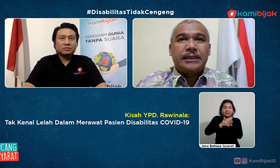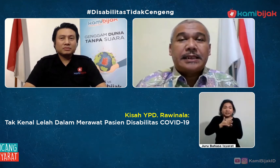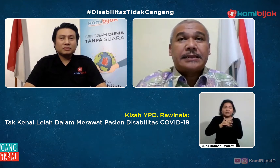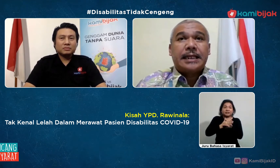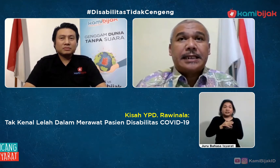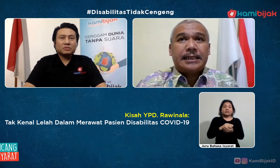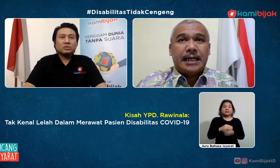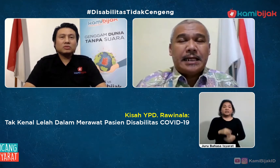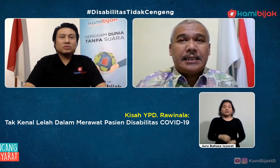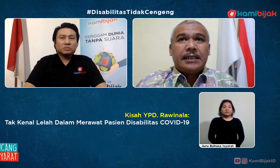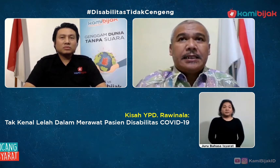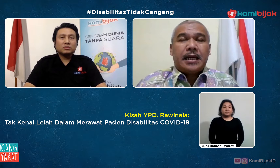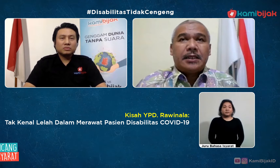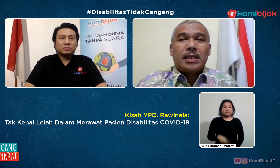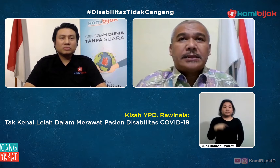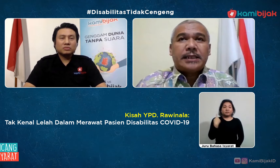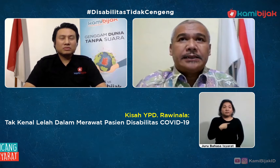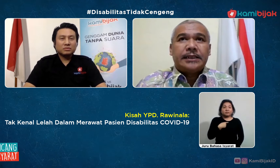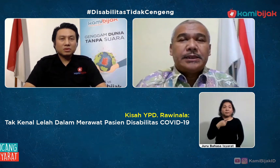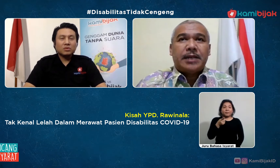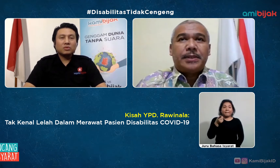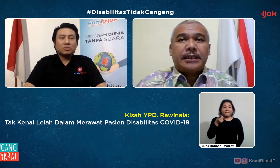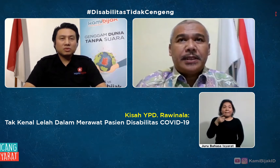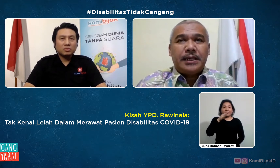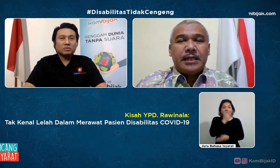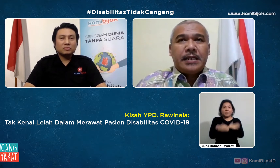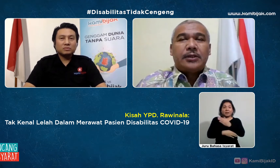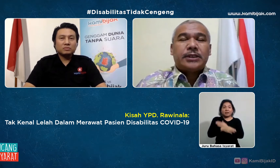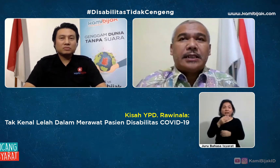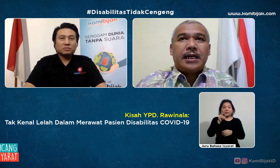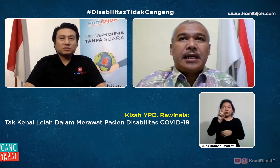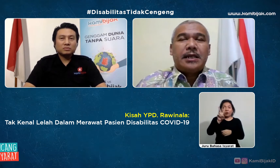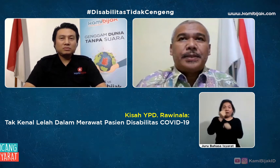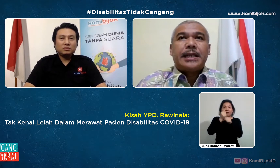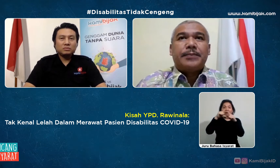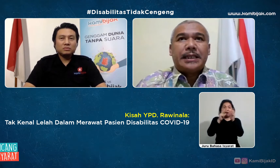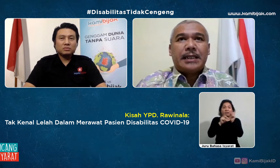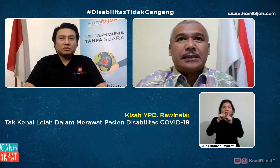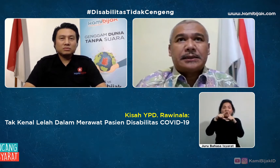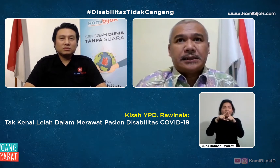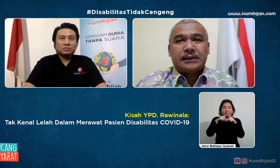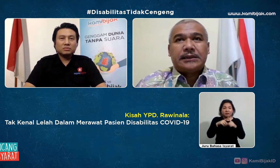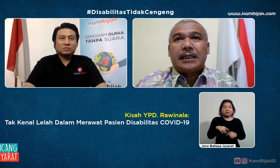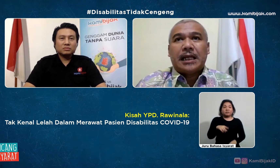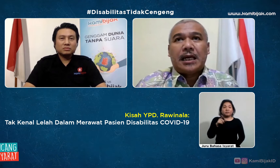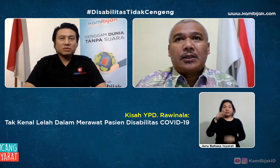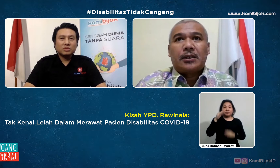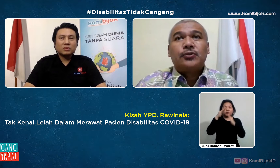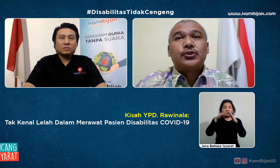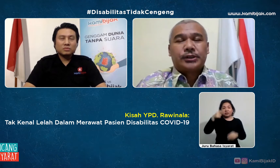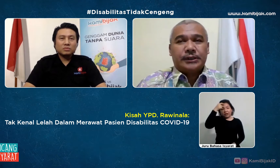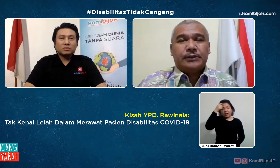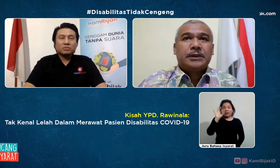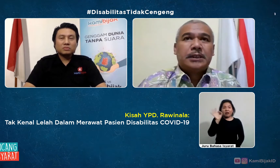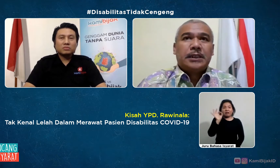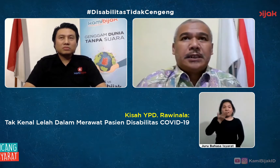dan anak-anak yang disabilitas ganda rumah sakit yang bisa menerima harus ada pendampingan secara khusus gitu.